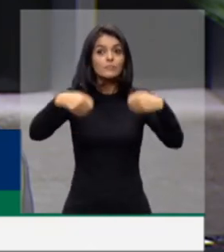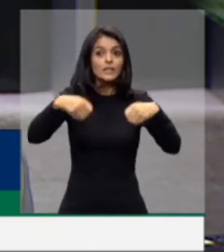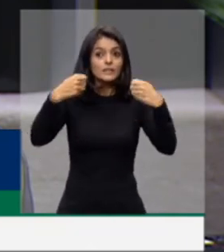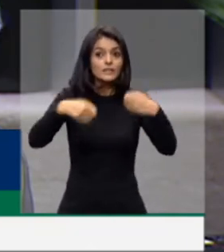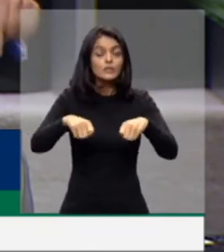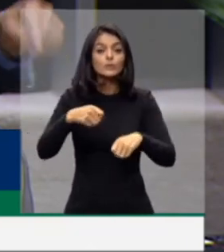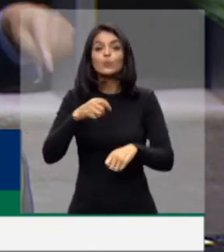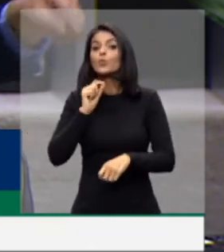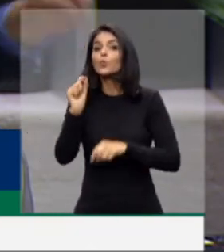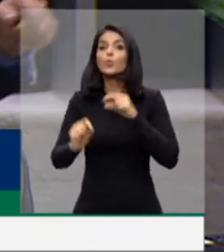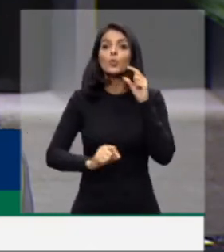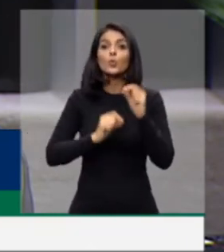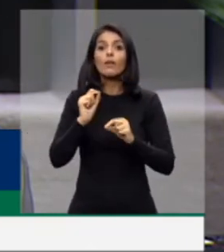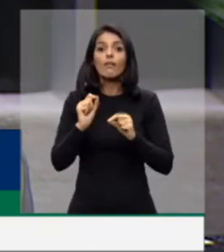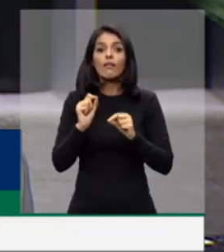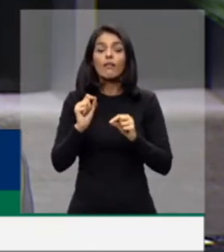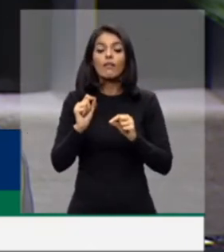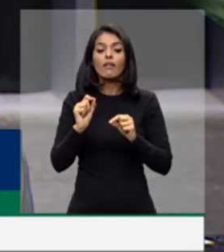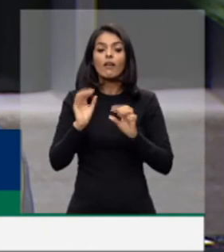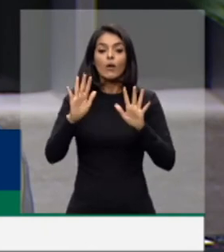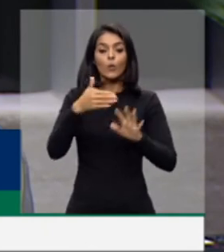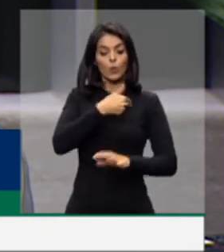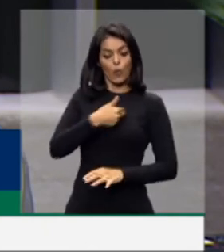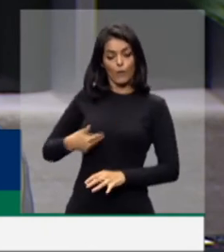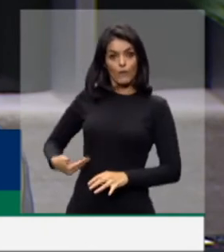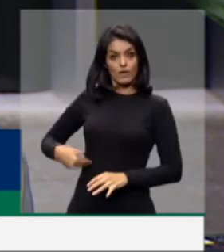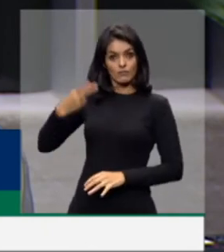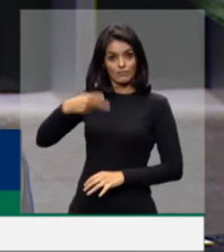A PRODUÇÃO DE ENERGIA LIMPA, É IMPORTANTE PARA MEIO AMBIENTE, MAS PARA ALÉM DISSO, TAMBÉM É PRECISO